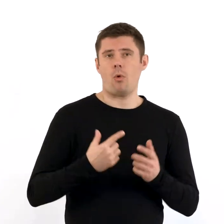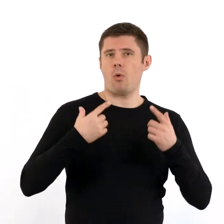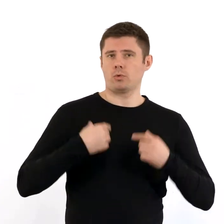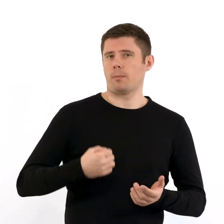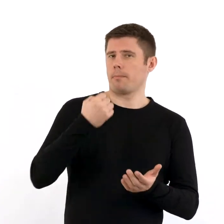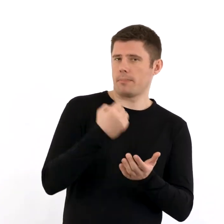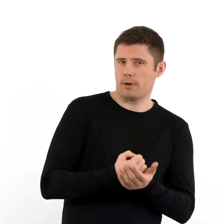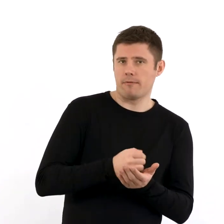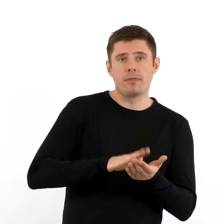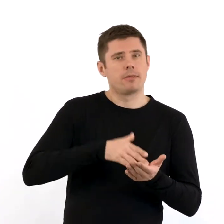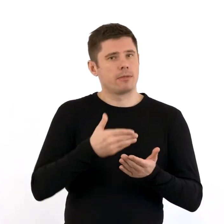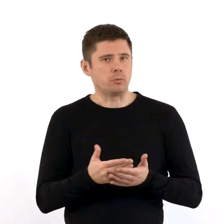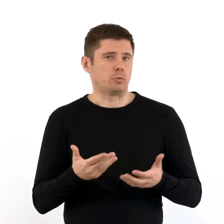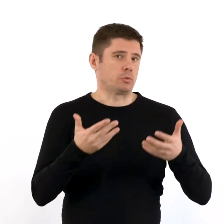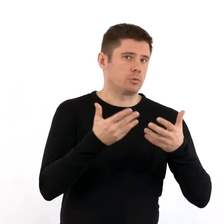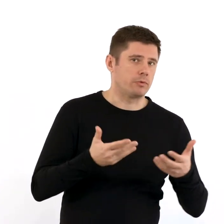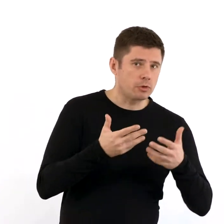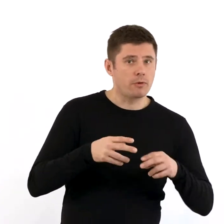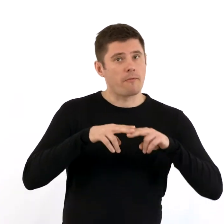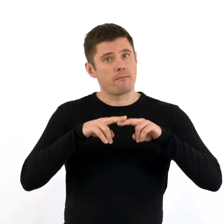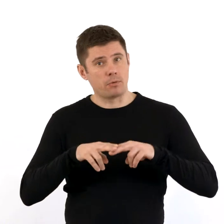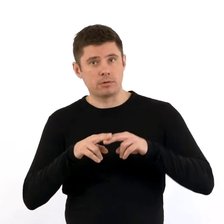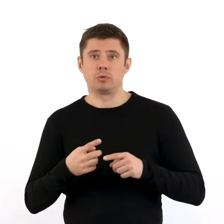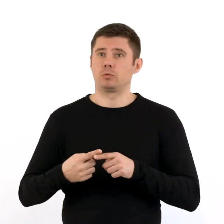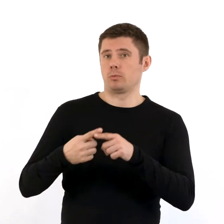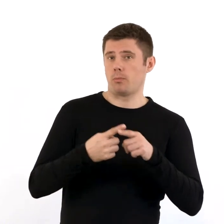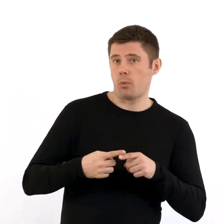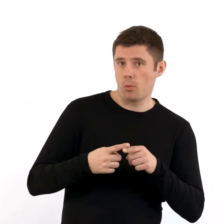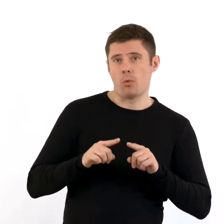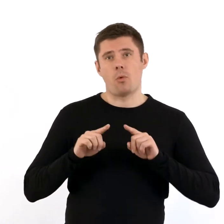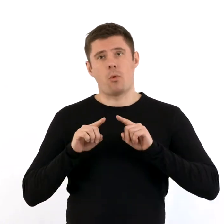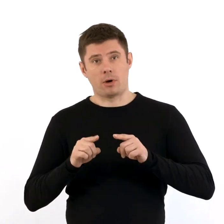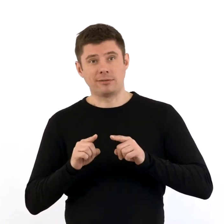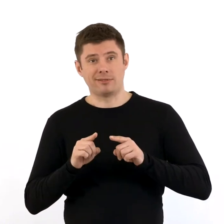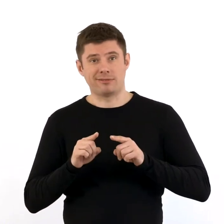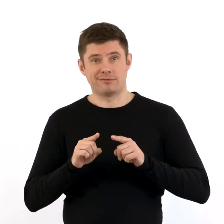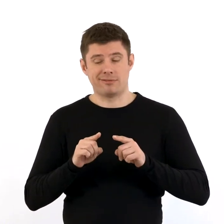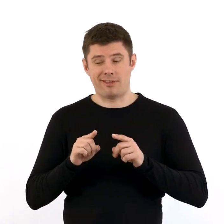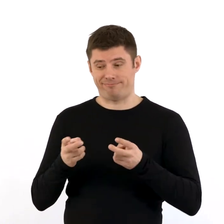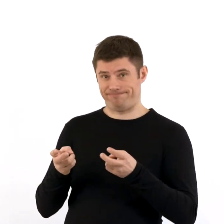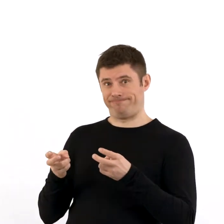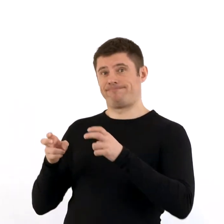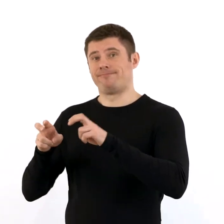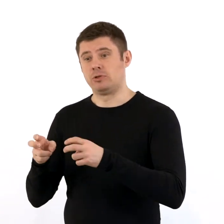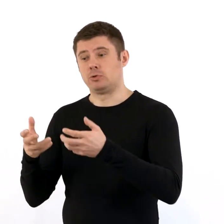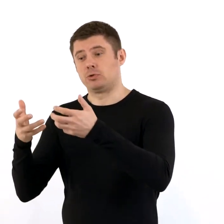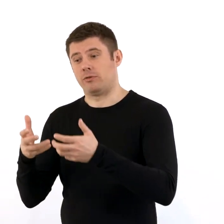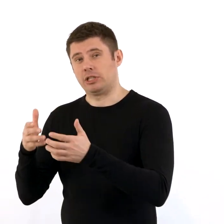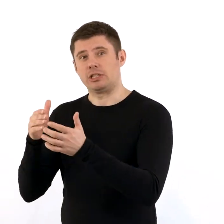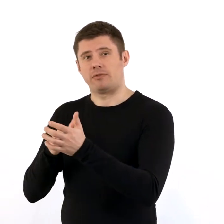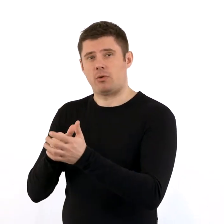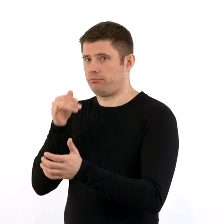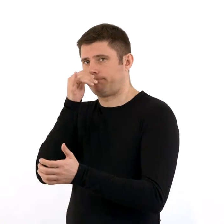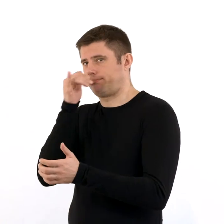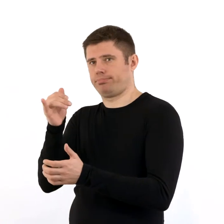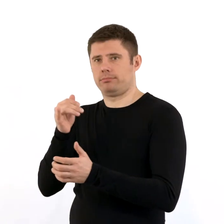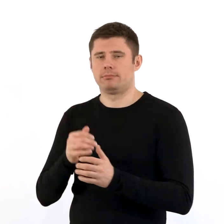Osoby prawne (stowarzyszenia, fundacje, spółki itp.) nie mogą być założycielami stowarzyszenia zwykłego.